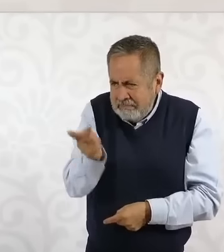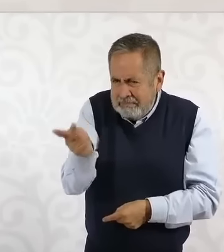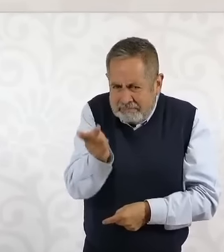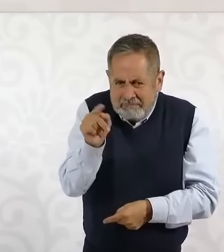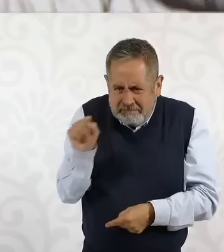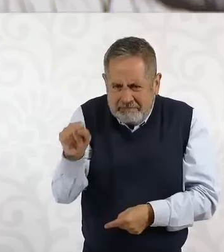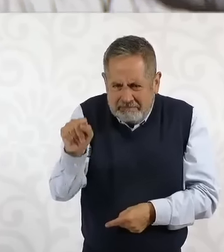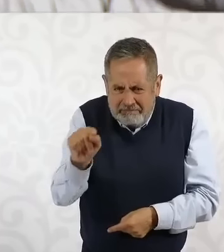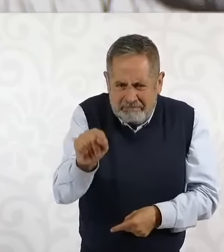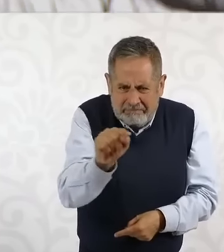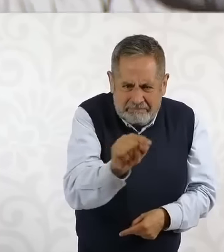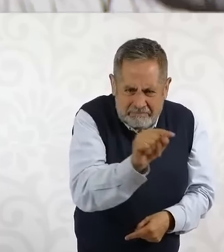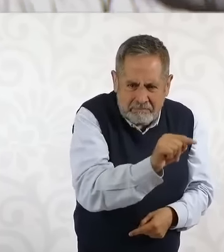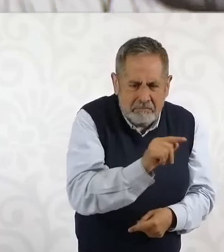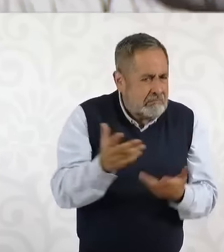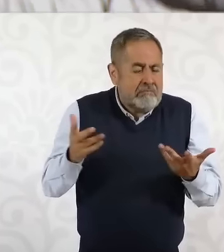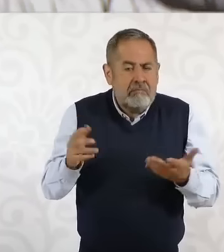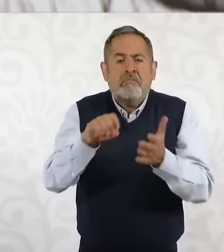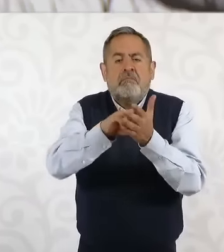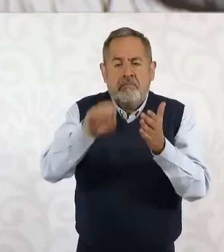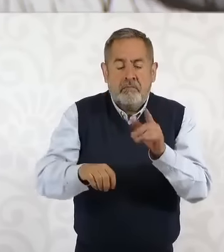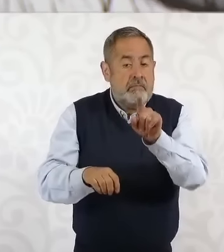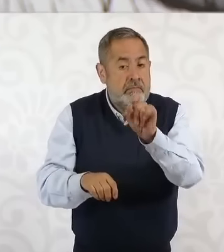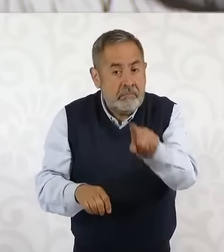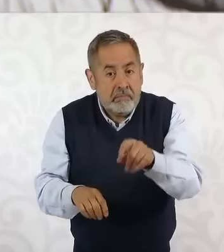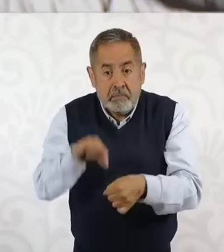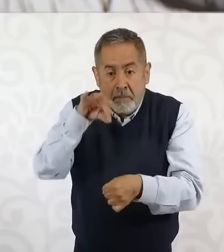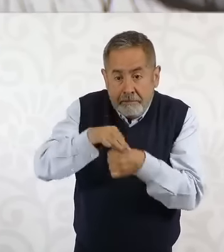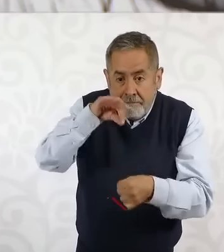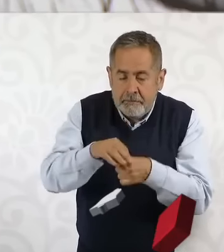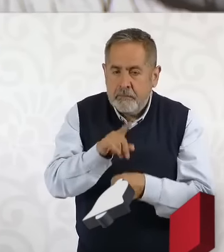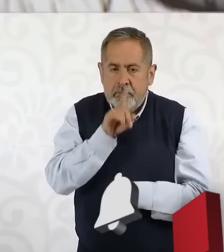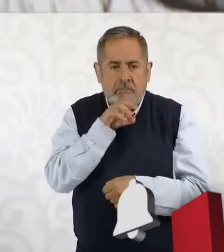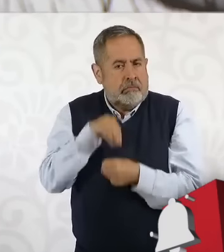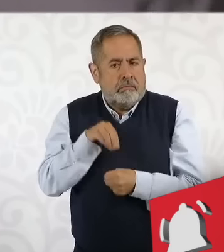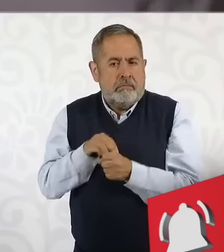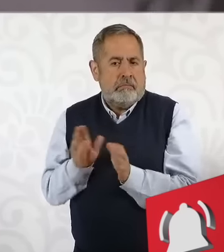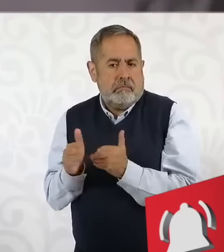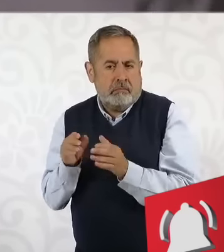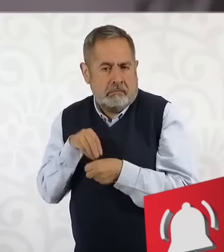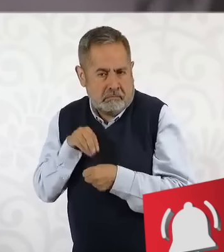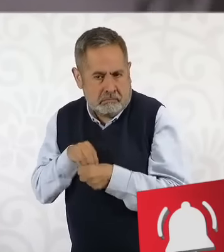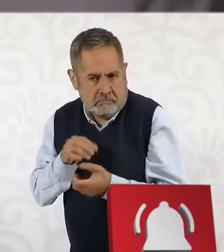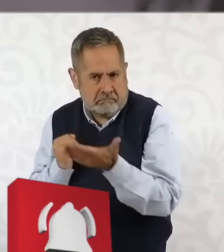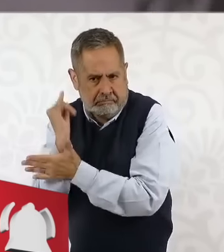haber el debate, porque, por ejemplo, y también que el voto sea secreto en la decisión, porque,